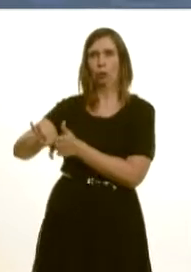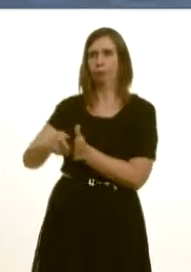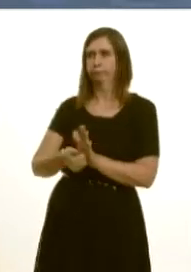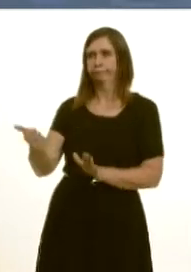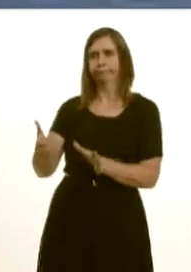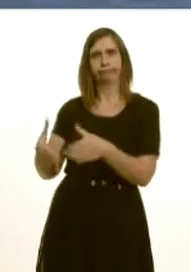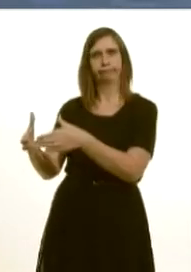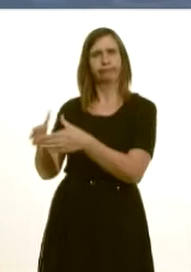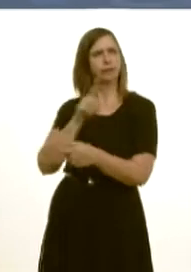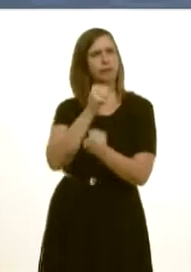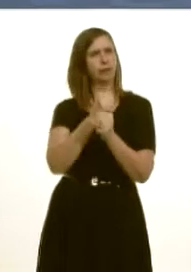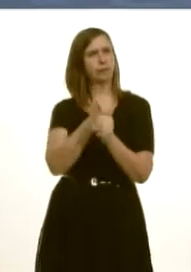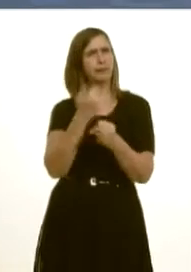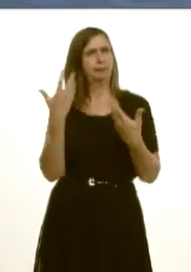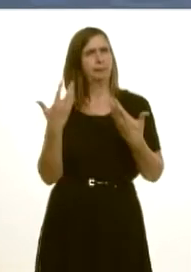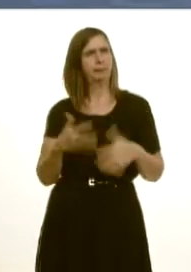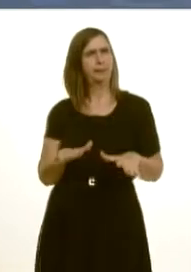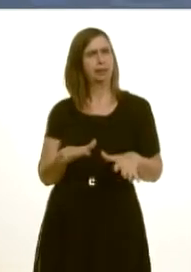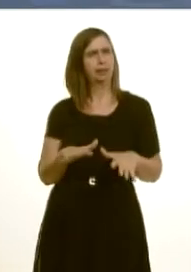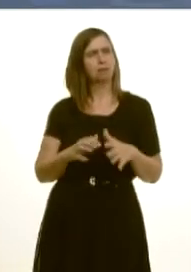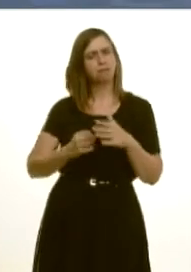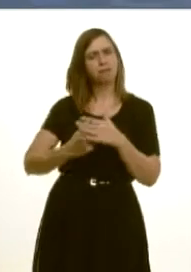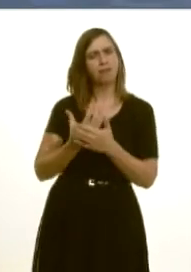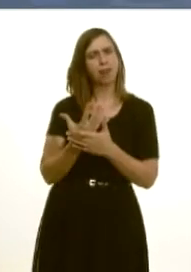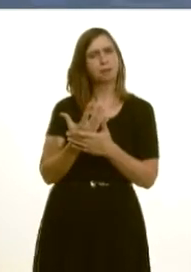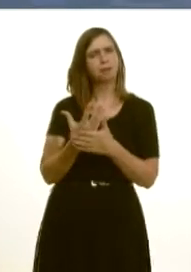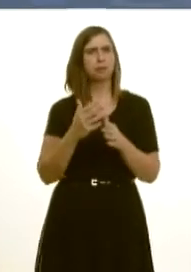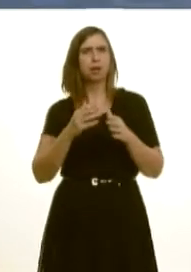y mae Llywodraeth Cymru wedi ei wneud wrth ddatblygu dull cyson o weithredu, a defnyddio